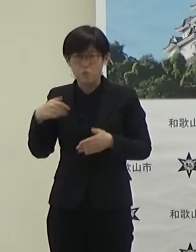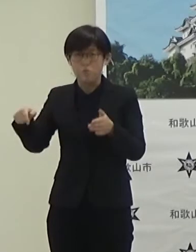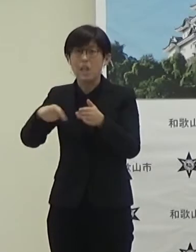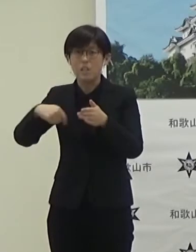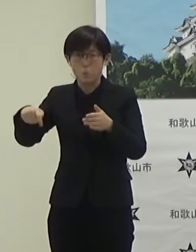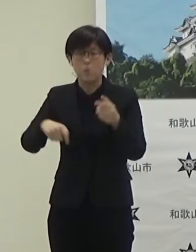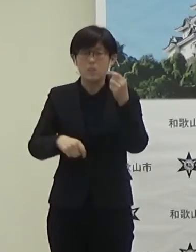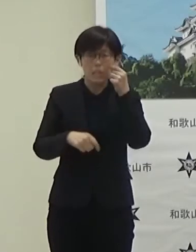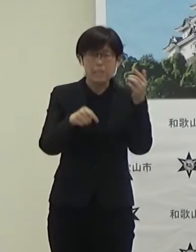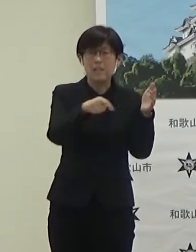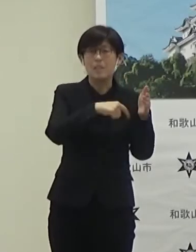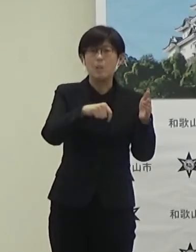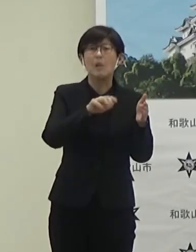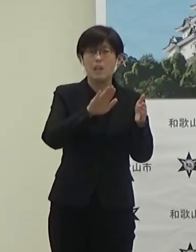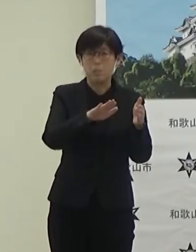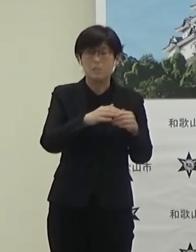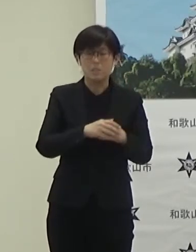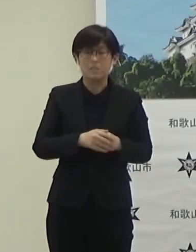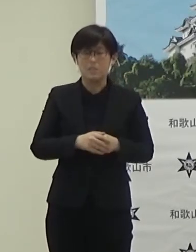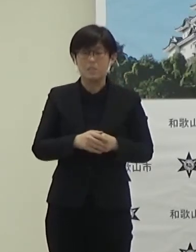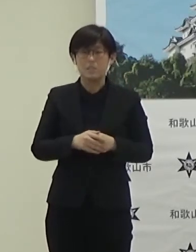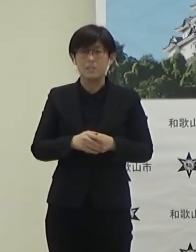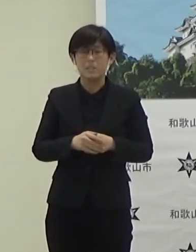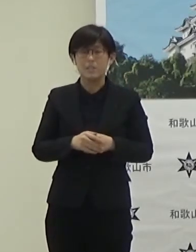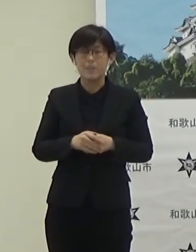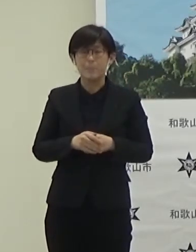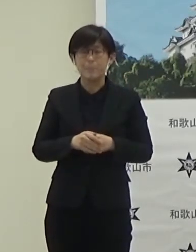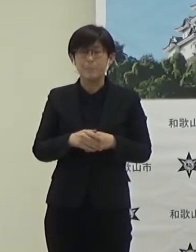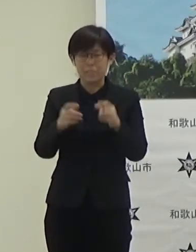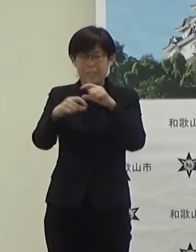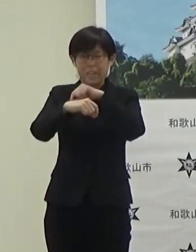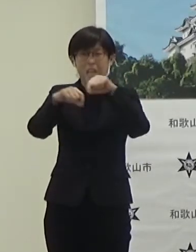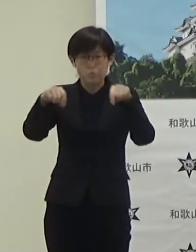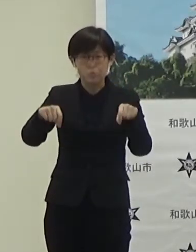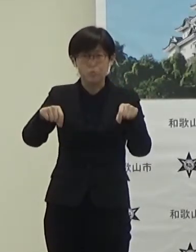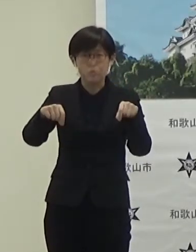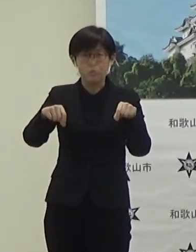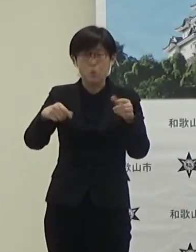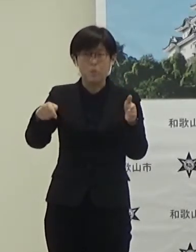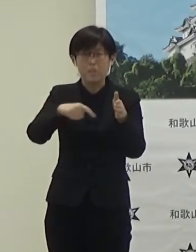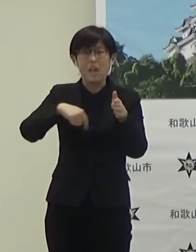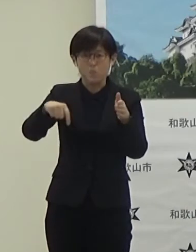契約行為がございます これが非常に今後トラブルが生じる恐れも